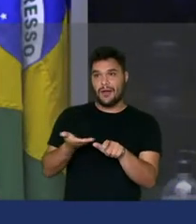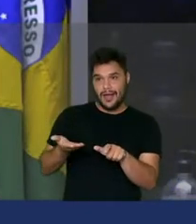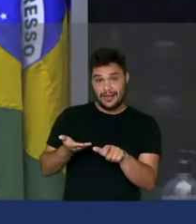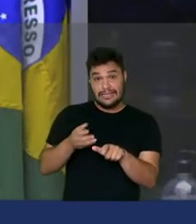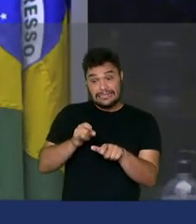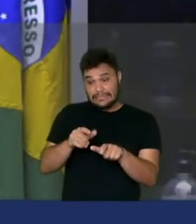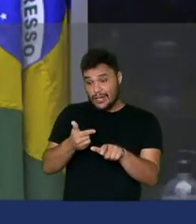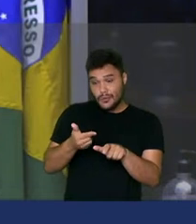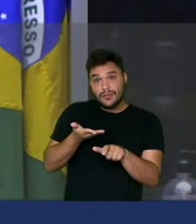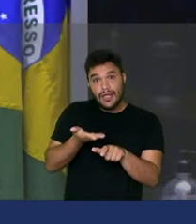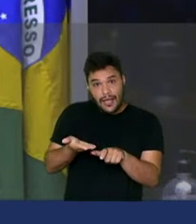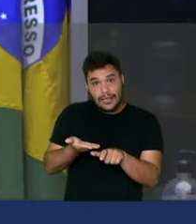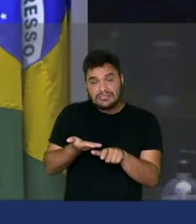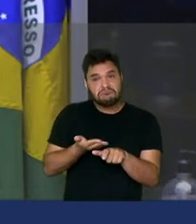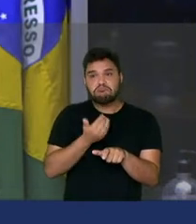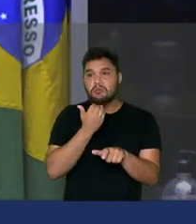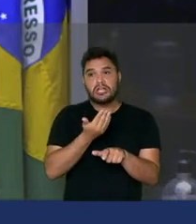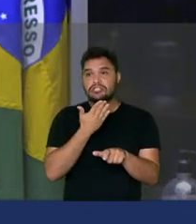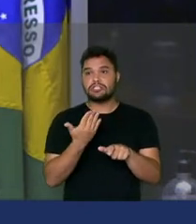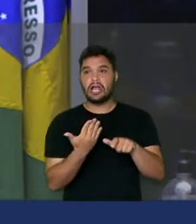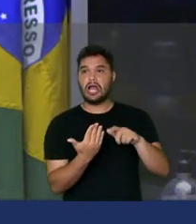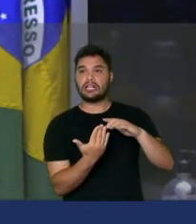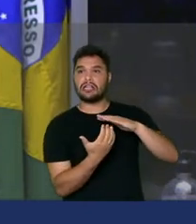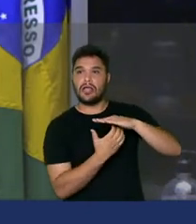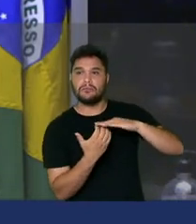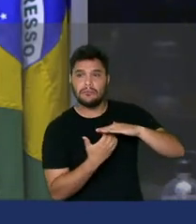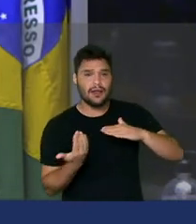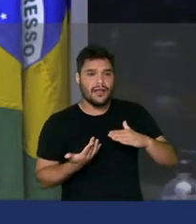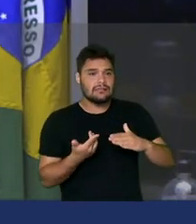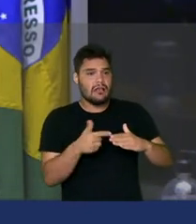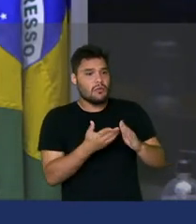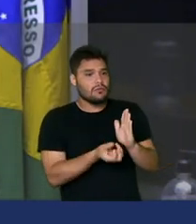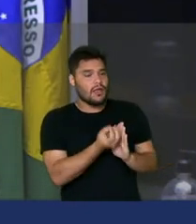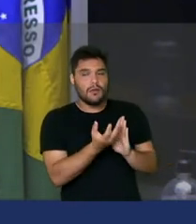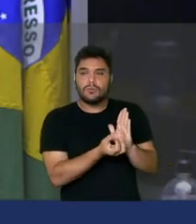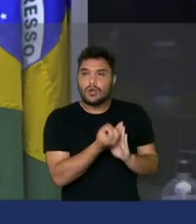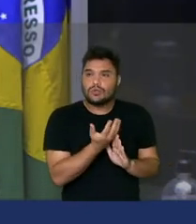COLABORADORES. SEM ELES NADA ADIANTA SER INSTALAÇÕES MODERNAS, NÃO HAVERIA PRODUÇÃO DE SUAS MERCADORIAS